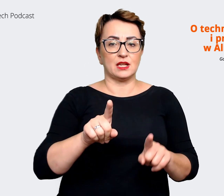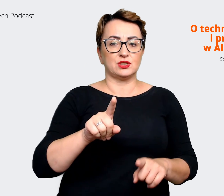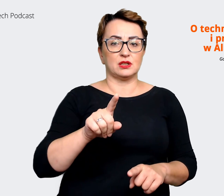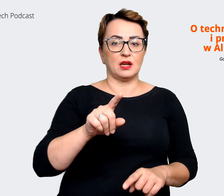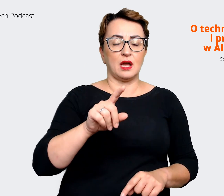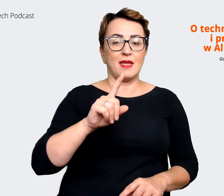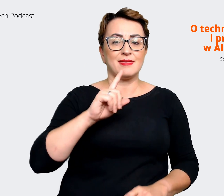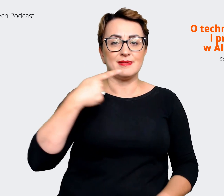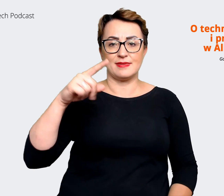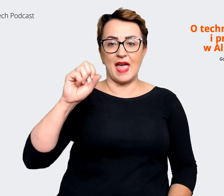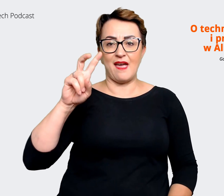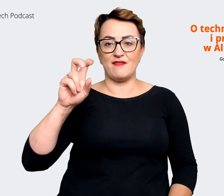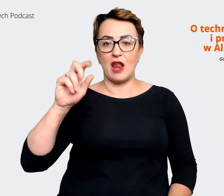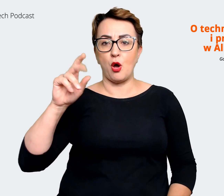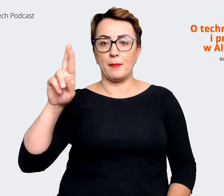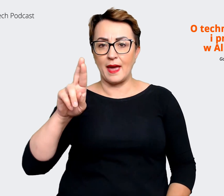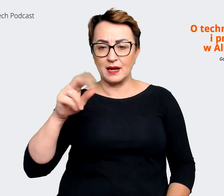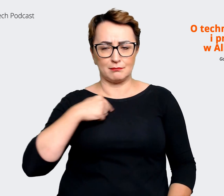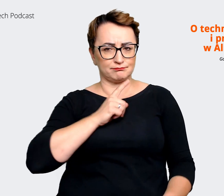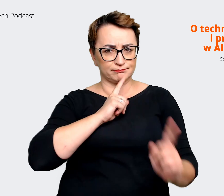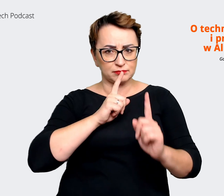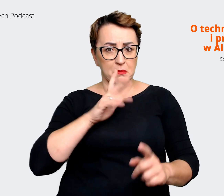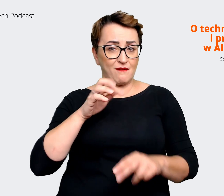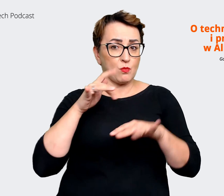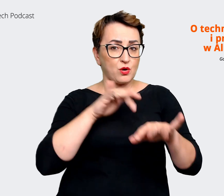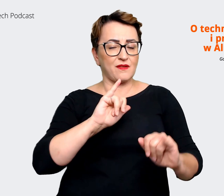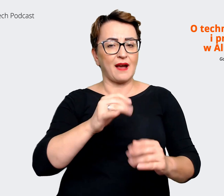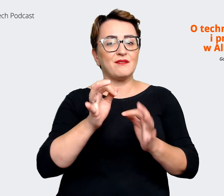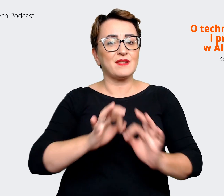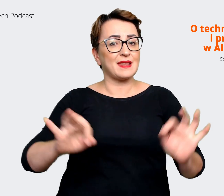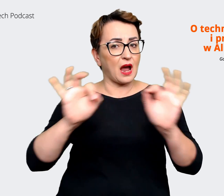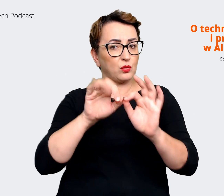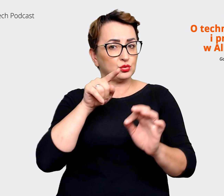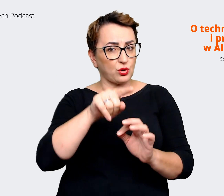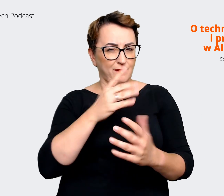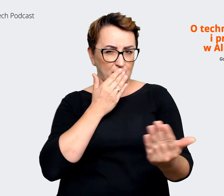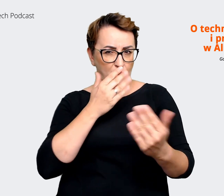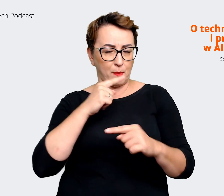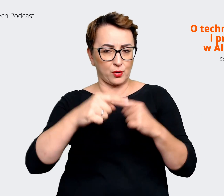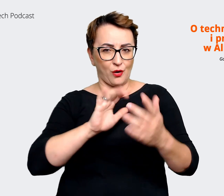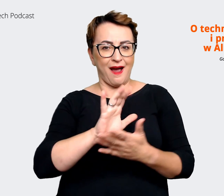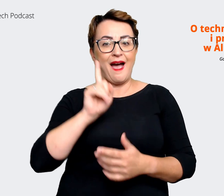mają wpływ na to, jaki jest finalny kształt produktu. Natomiast jest to taka niepewność,